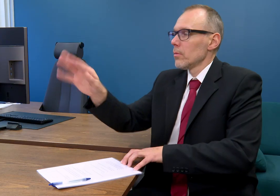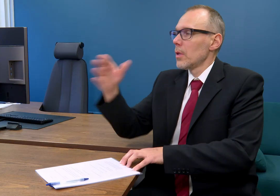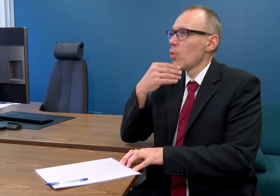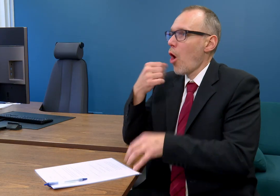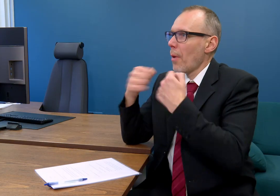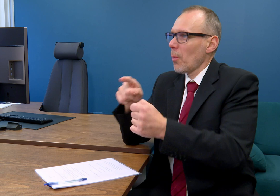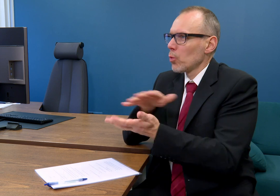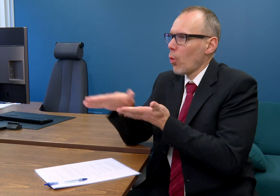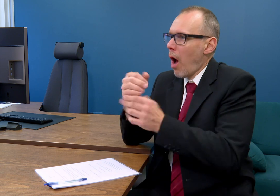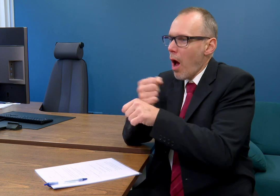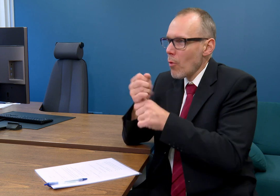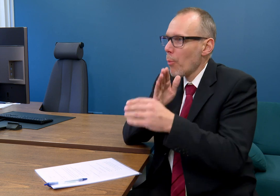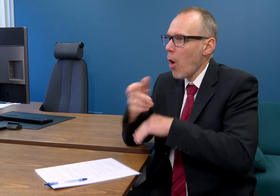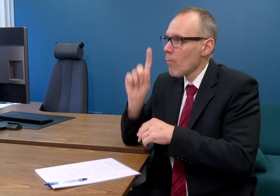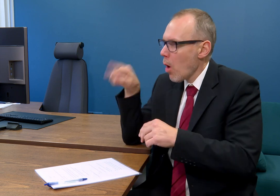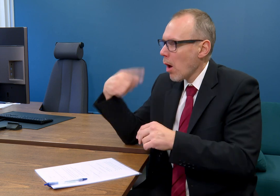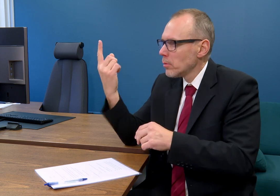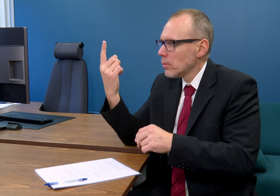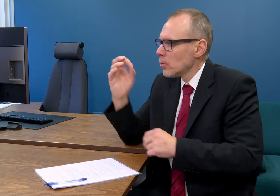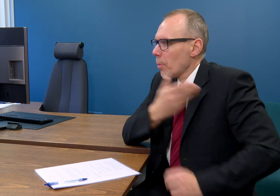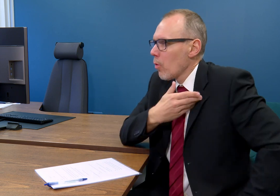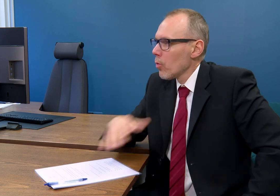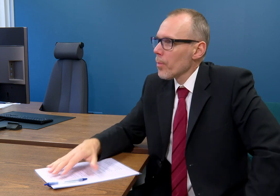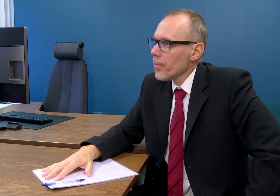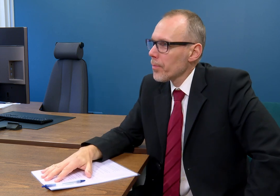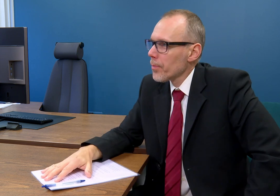Paljonko nuorisotoimella kuluu vuosittain rahaa kahviin ja pullaan?